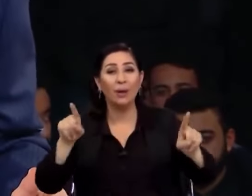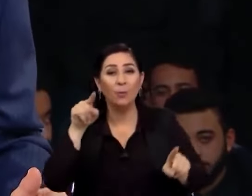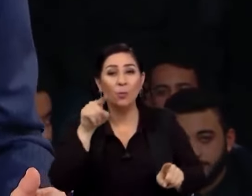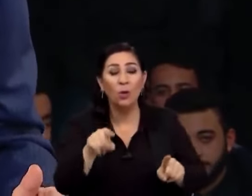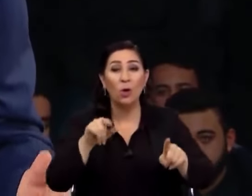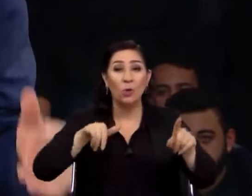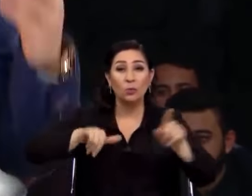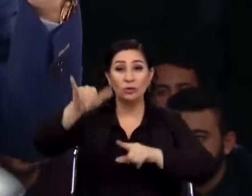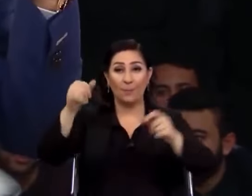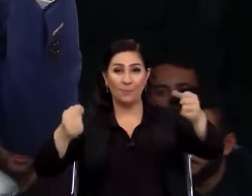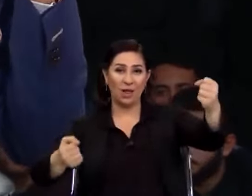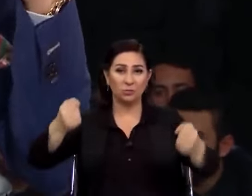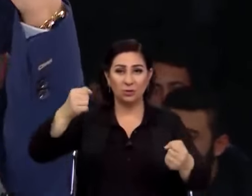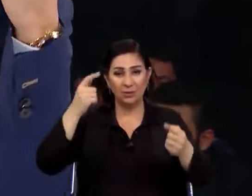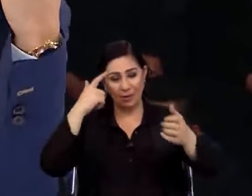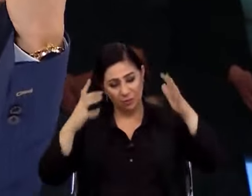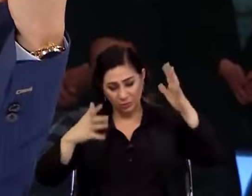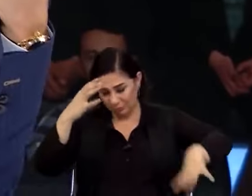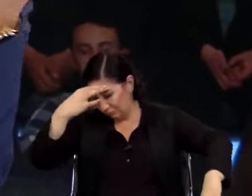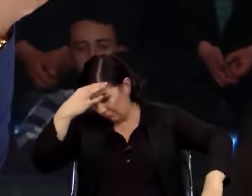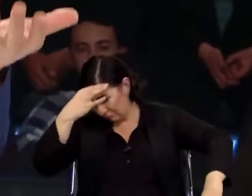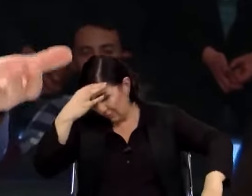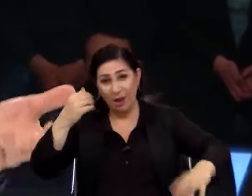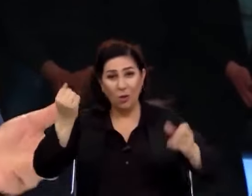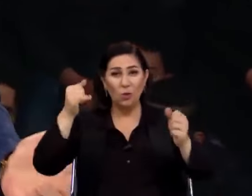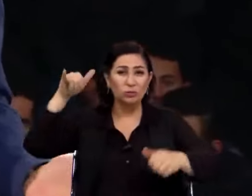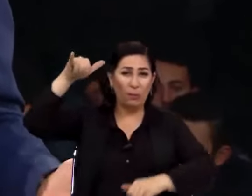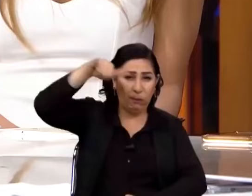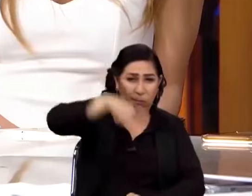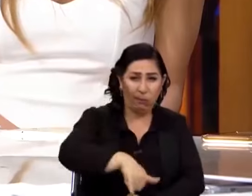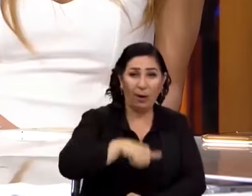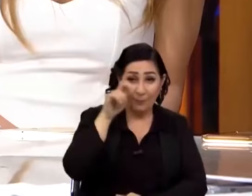uçurmadan önce depresyona girip bir uçak düşüneyim diyor mu böyle bir şey